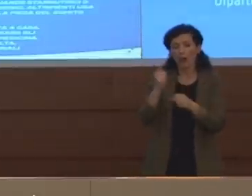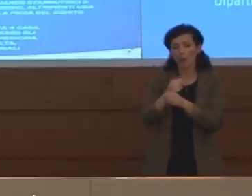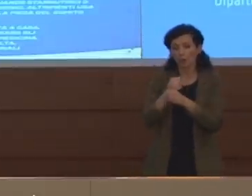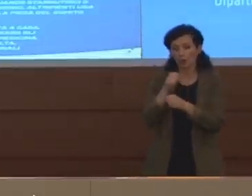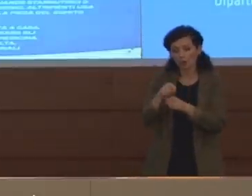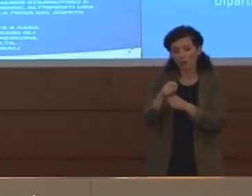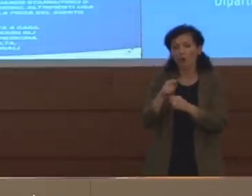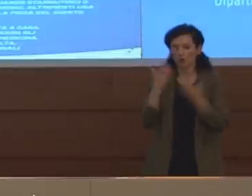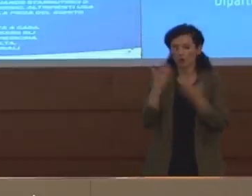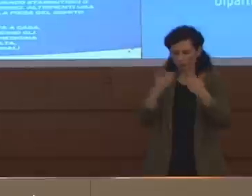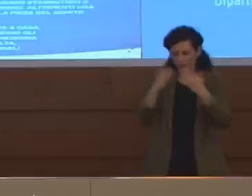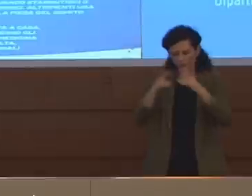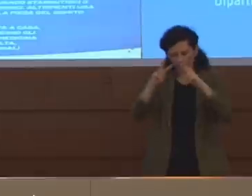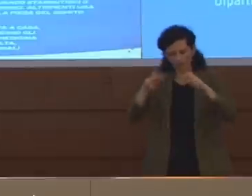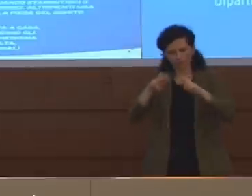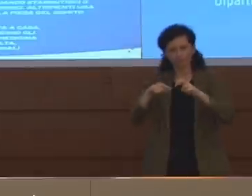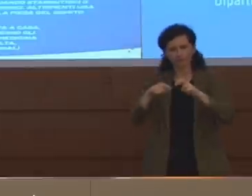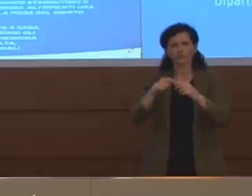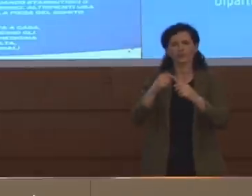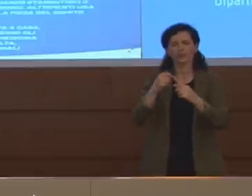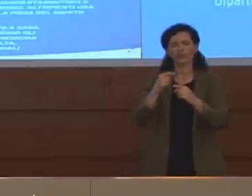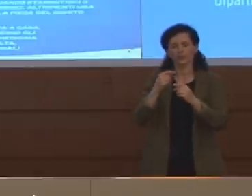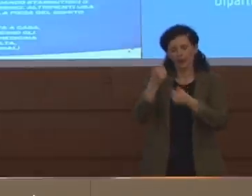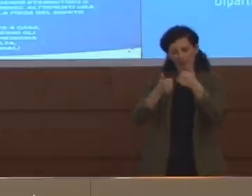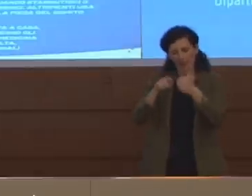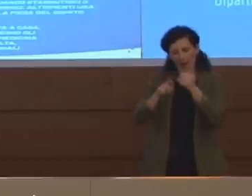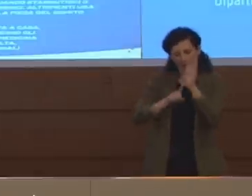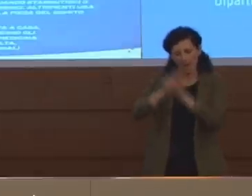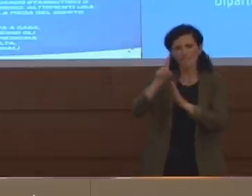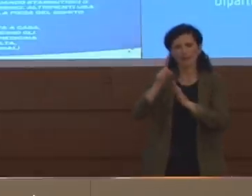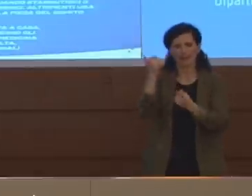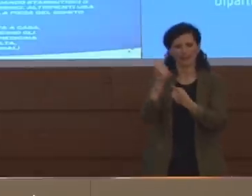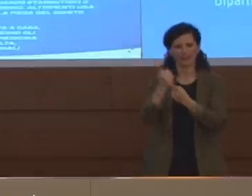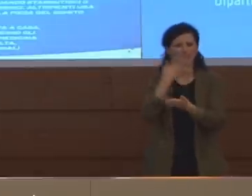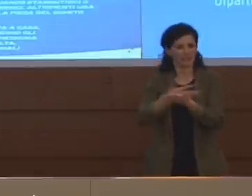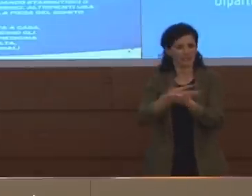e test che dovrà fornire risposte